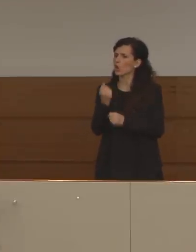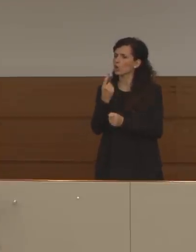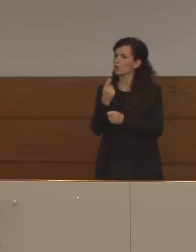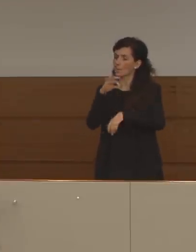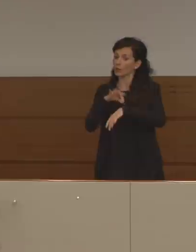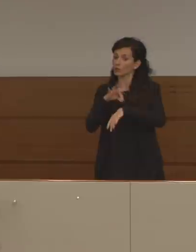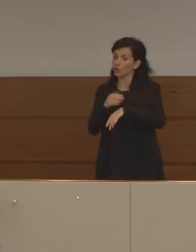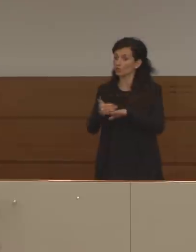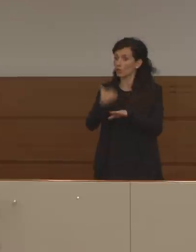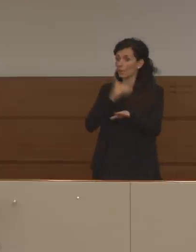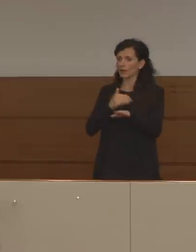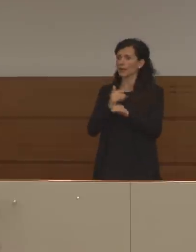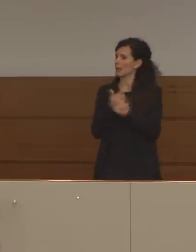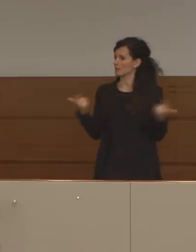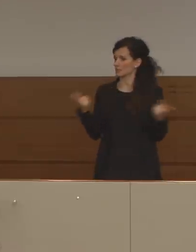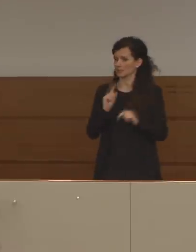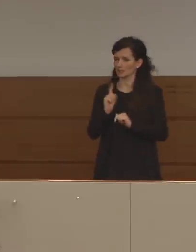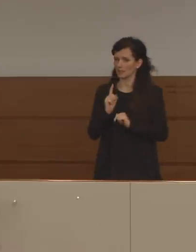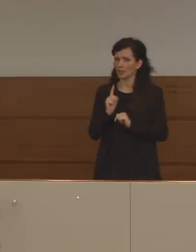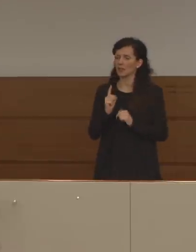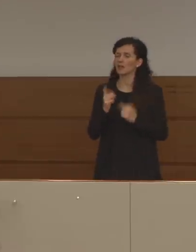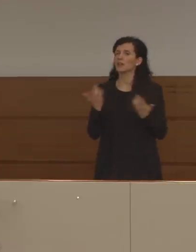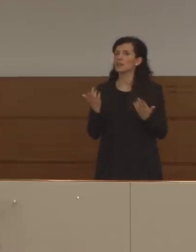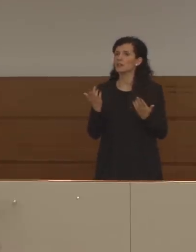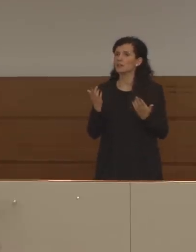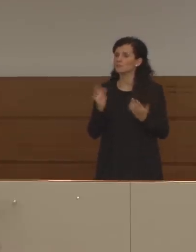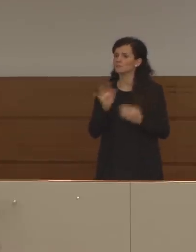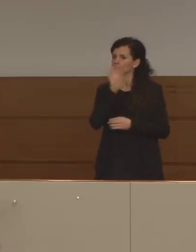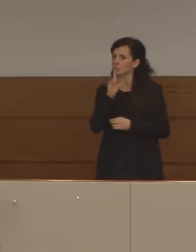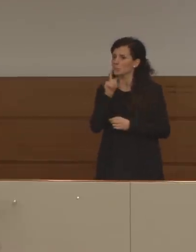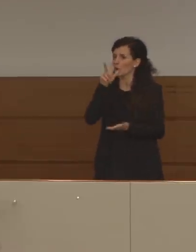tra l'altro che ancora non sia confermata effettivamente la positività